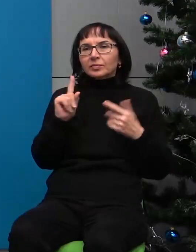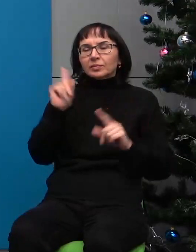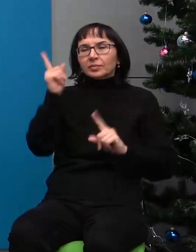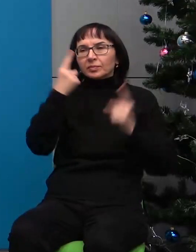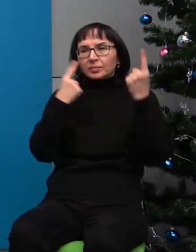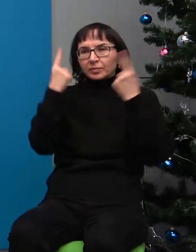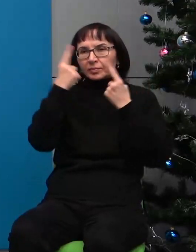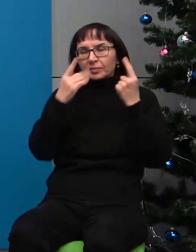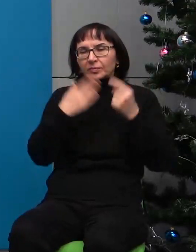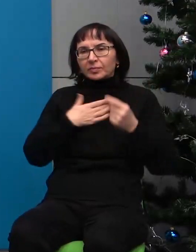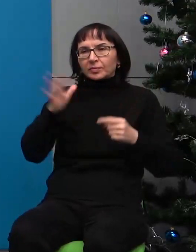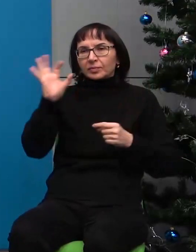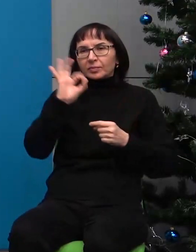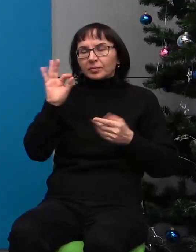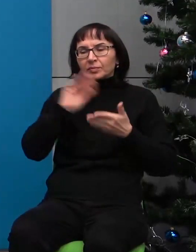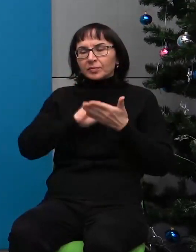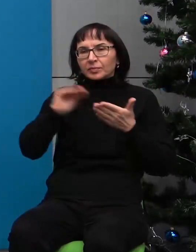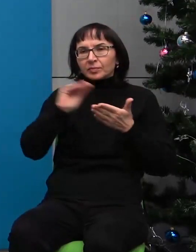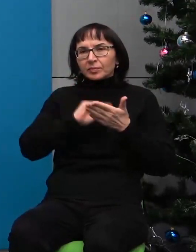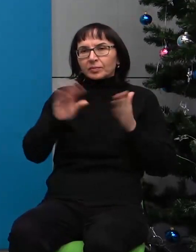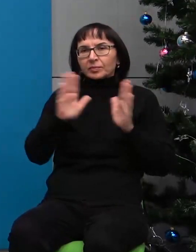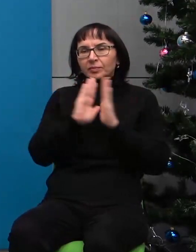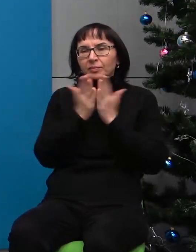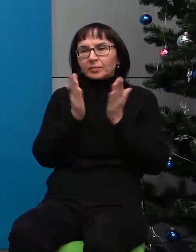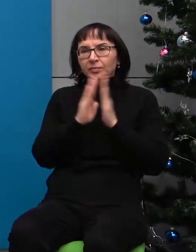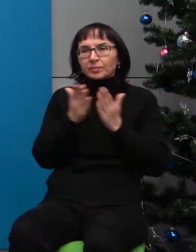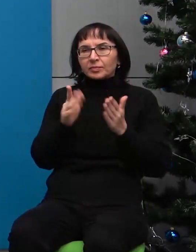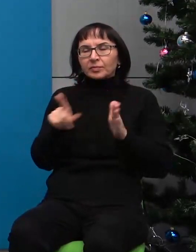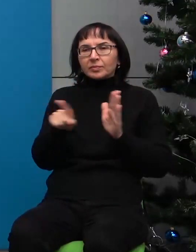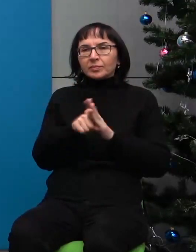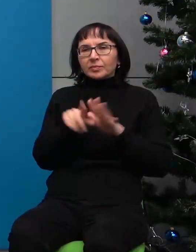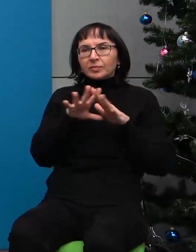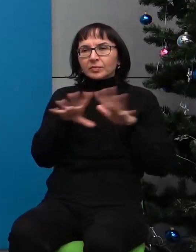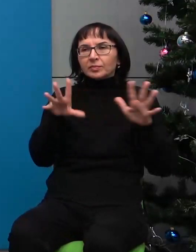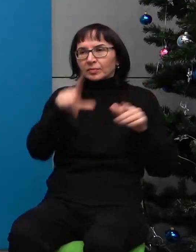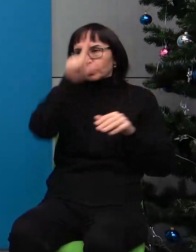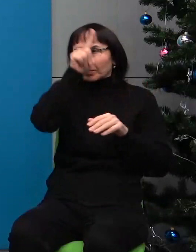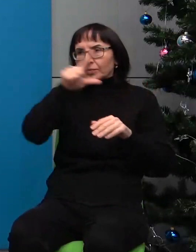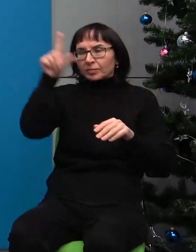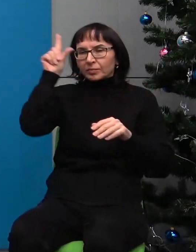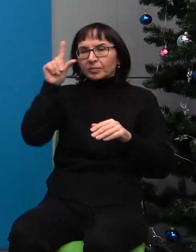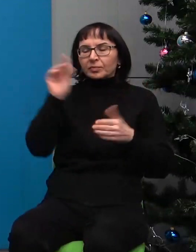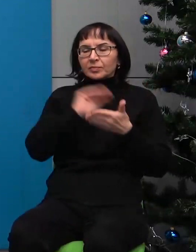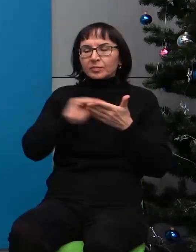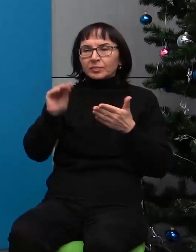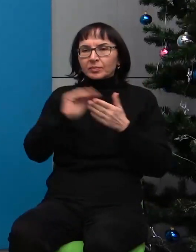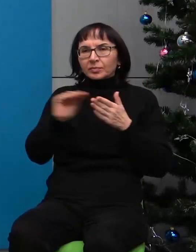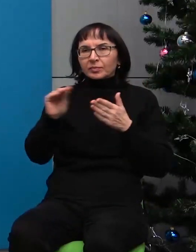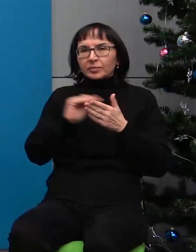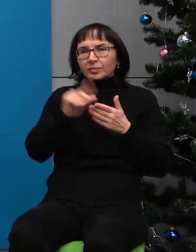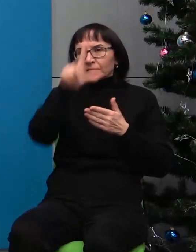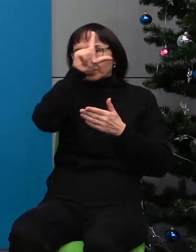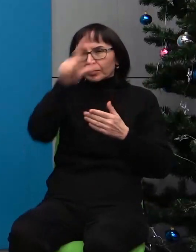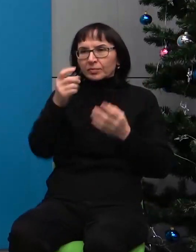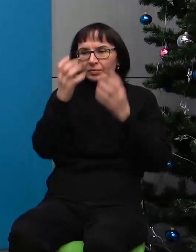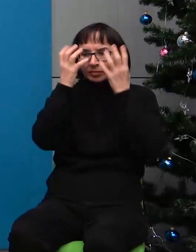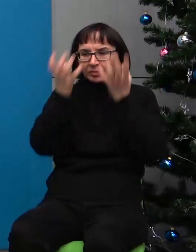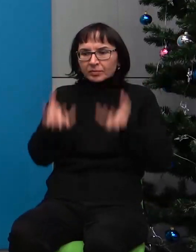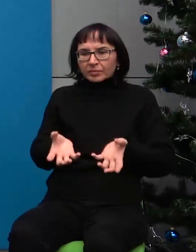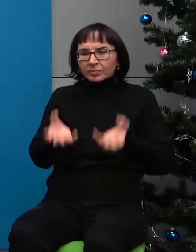że jak już mam okazję napisać taką książkę dla mas, to jednak napiszę coś takiego, że ludziom gały z orbit, cytując znowu, wyjdą.